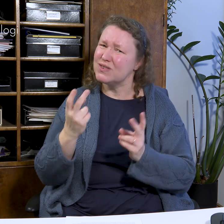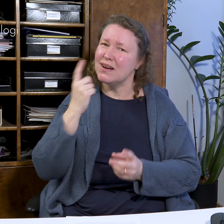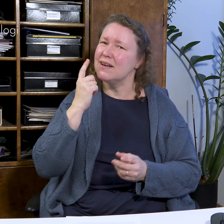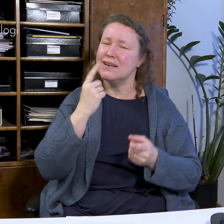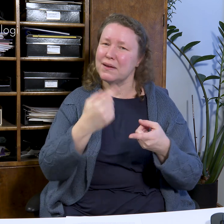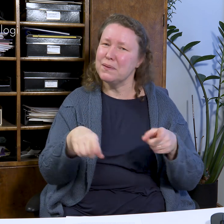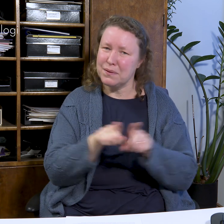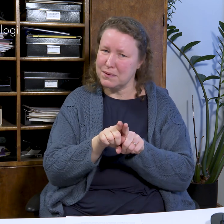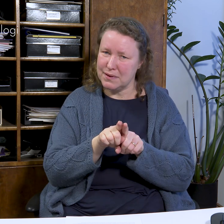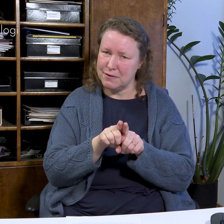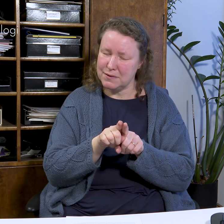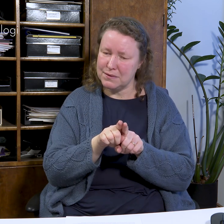Tämä ei kuitenkaan aina toteudu.